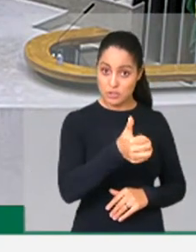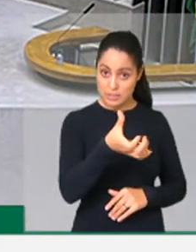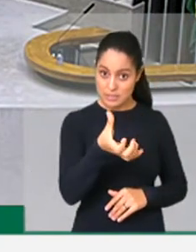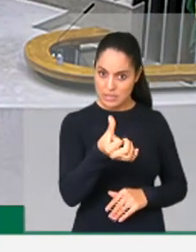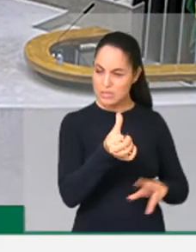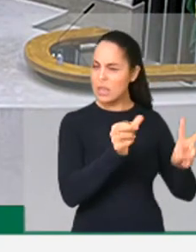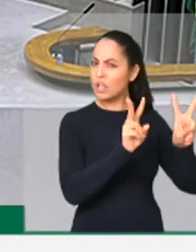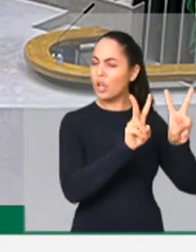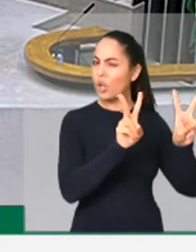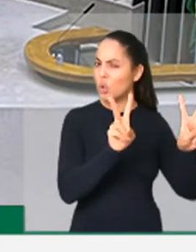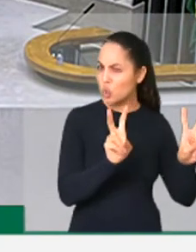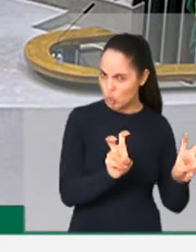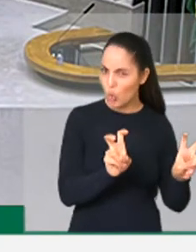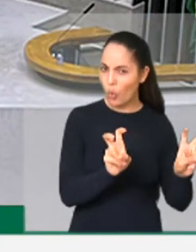DE DÍVIDAS DO FINAM E DO